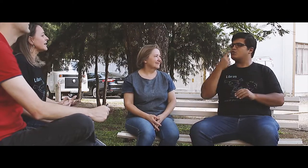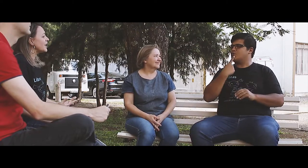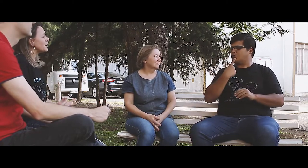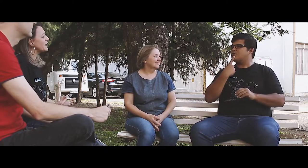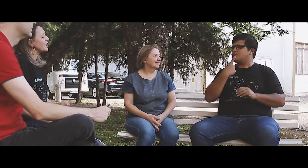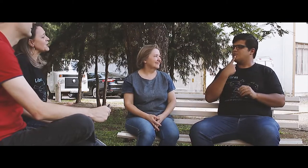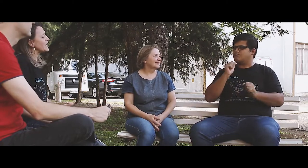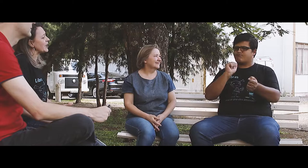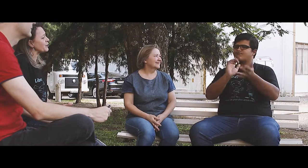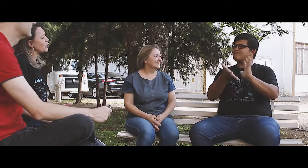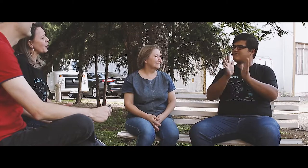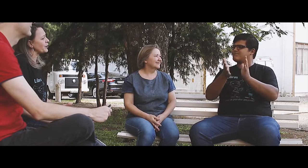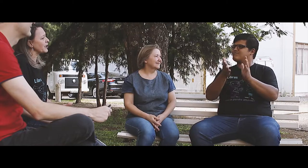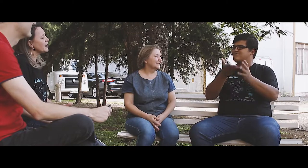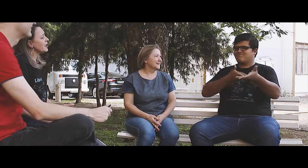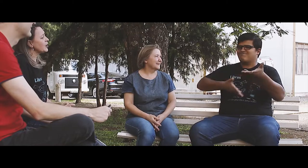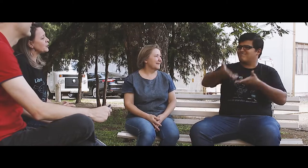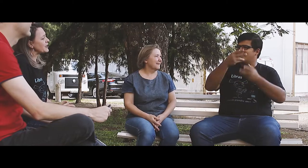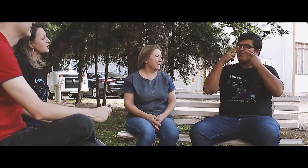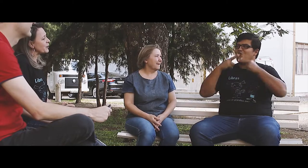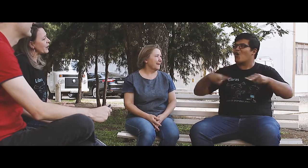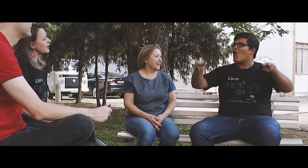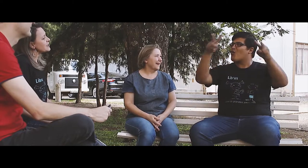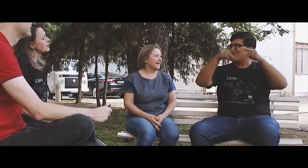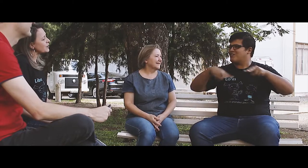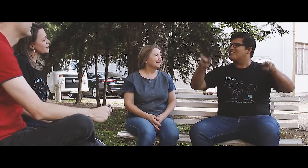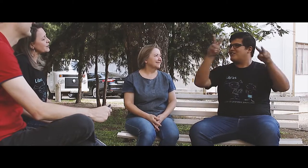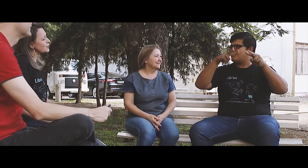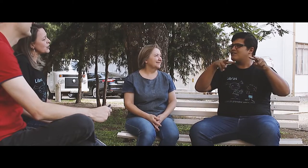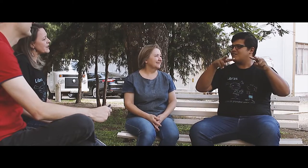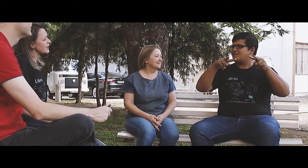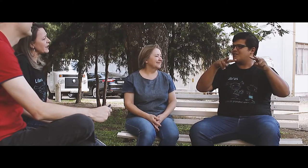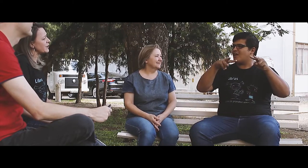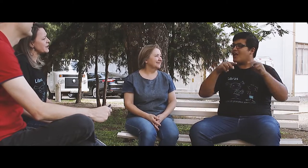tem uma identidade própria e o principal é que ele se utiliza da língua de